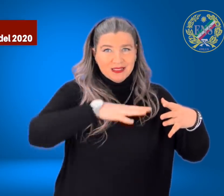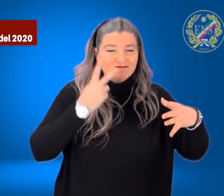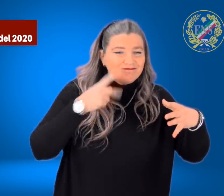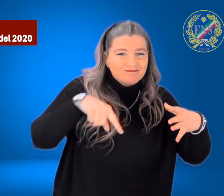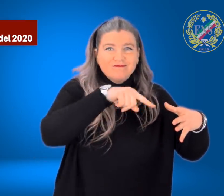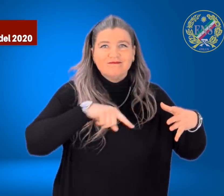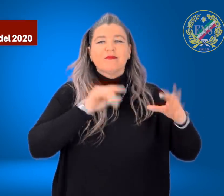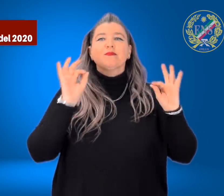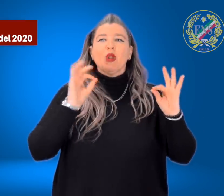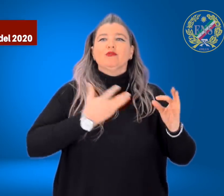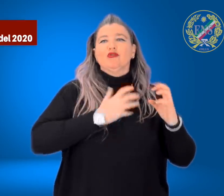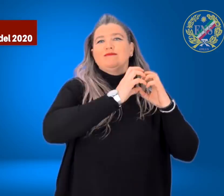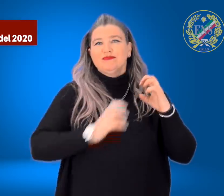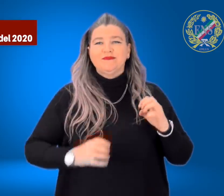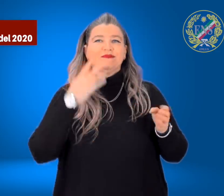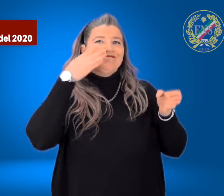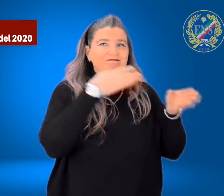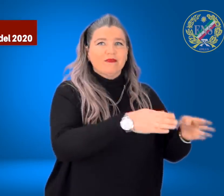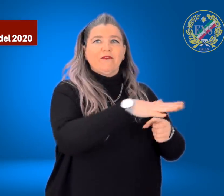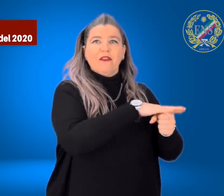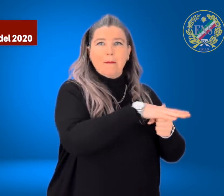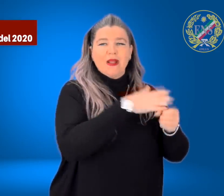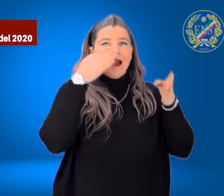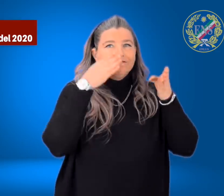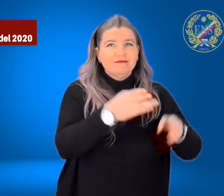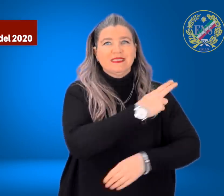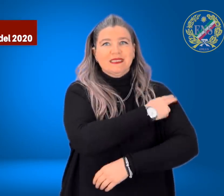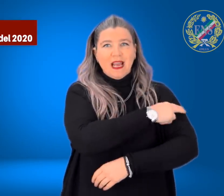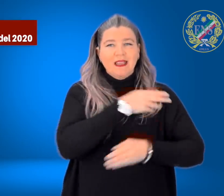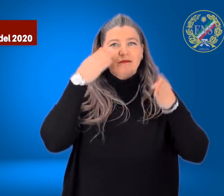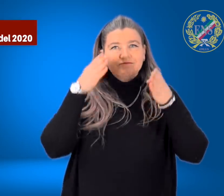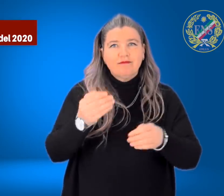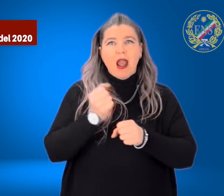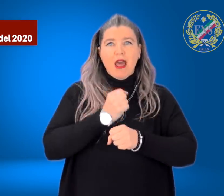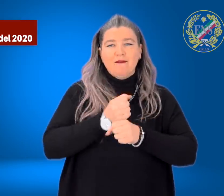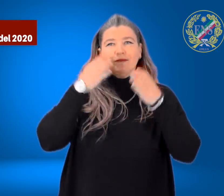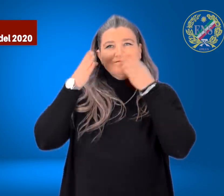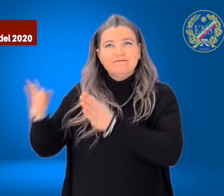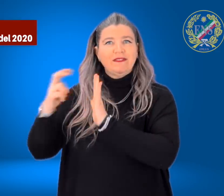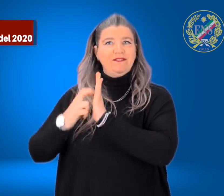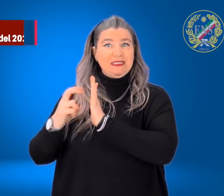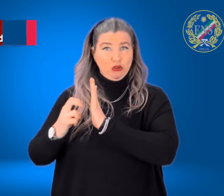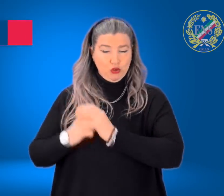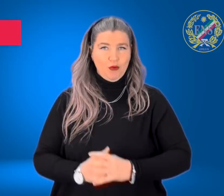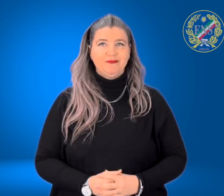che riguardano in particolare i disabili e fanno parte anche i sordi (sanità), famiglia e lavoro